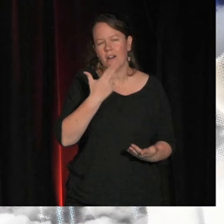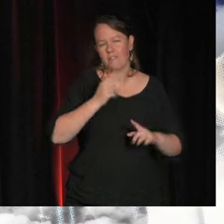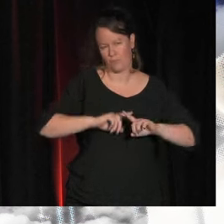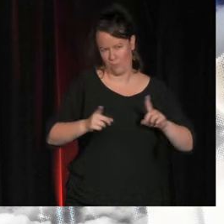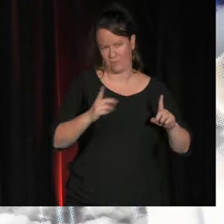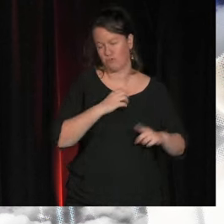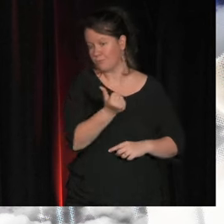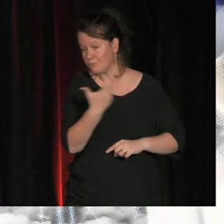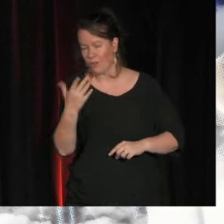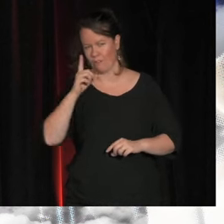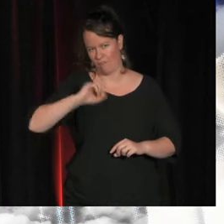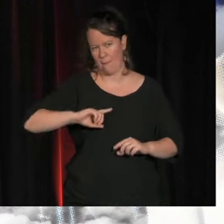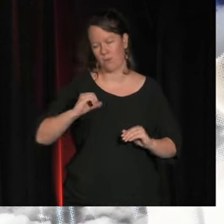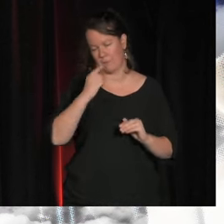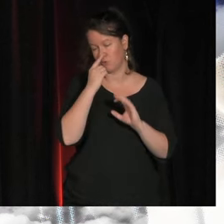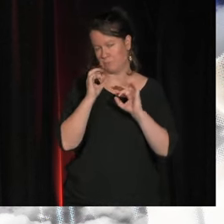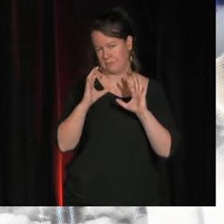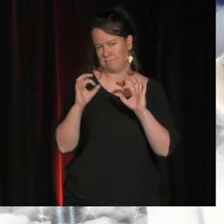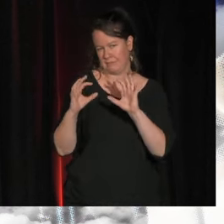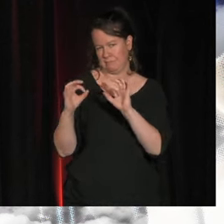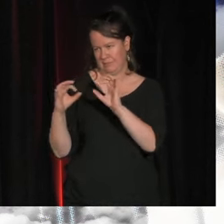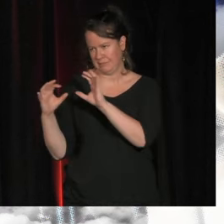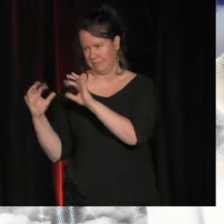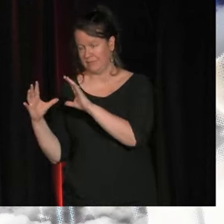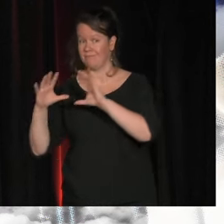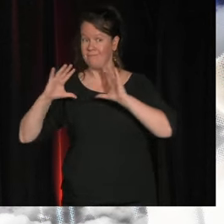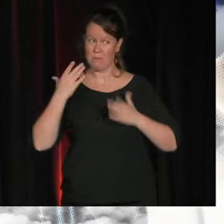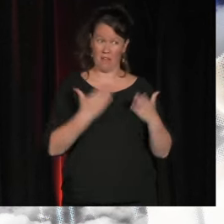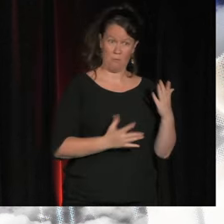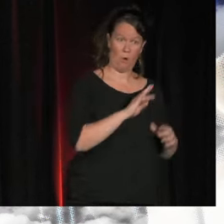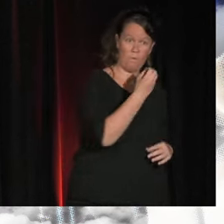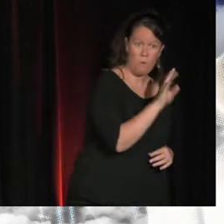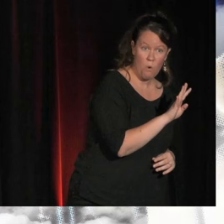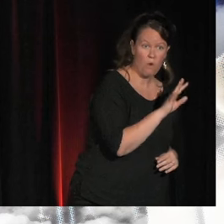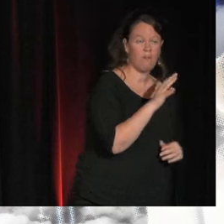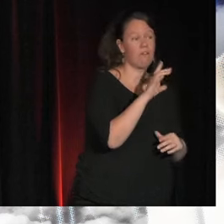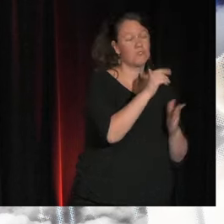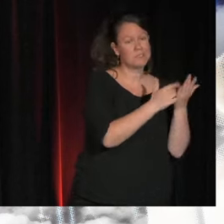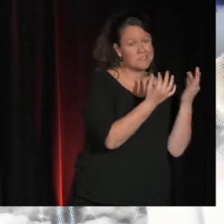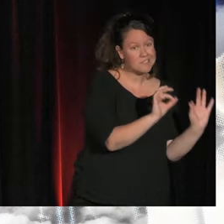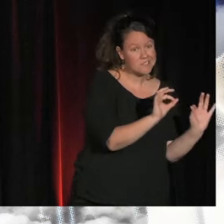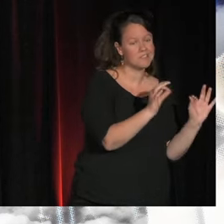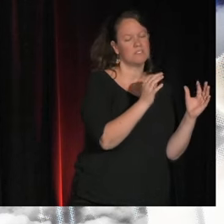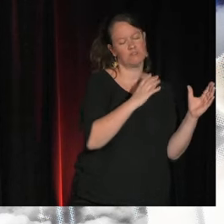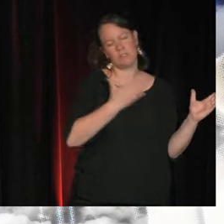qui sont faits sur le même modèle, mais c'est vrai que versus à ce qui se passait dans les années, au début des années 2010, c'était quand même… Il y avait du mieux.